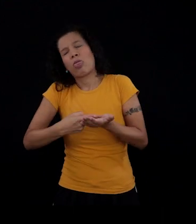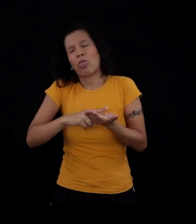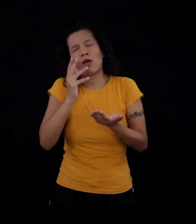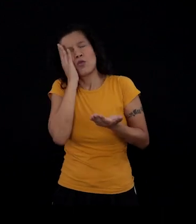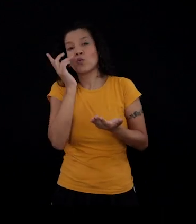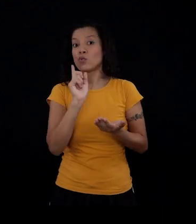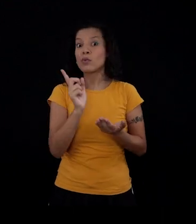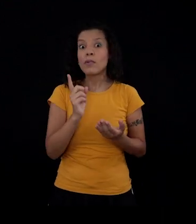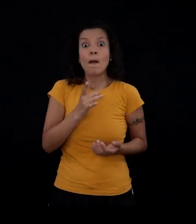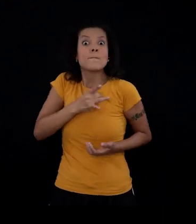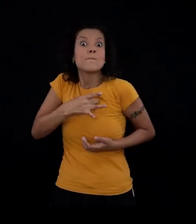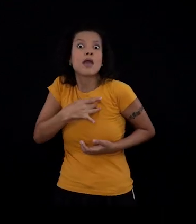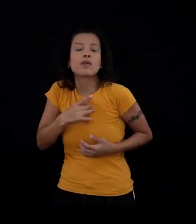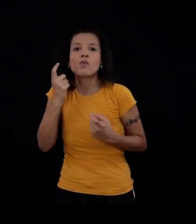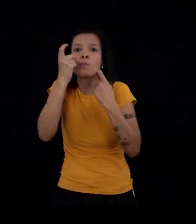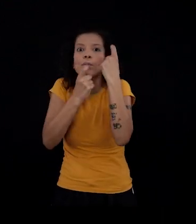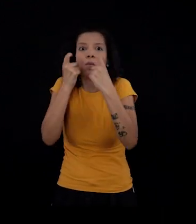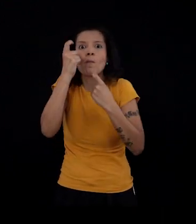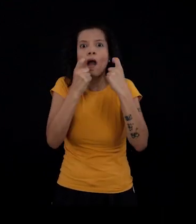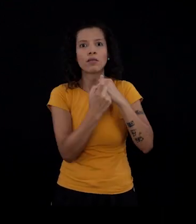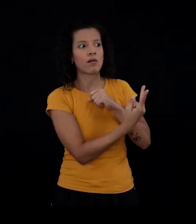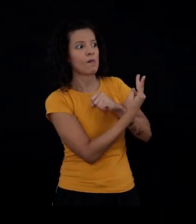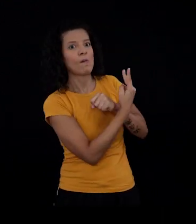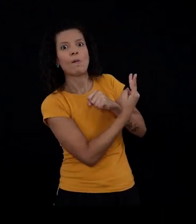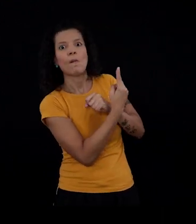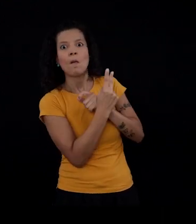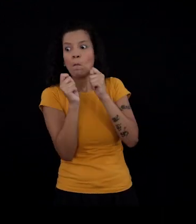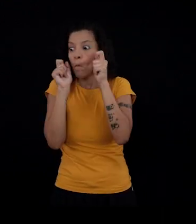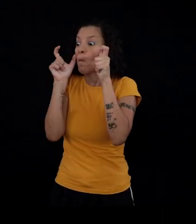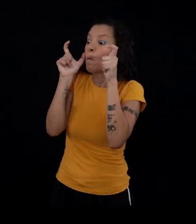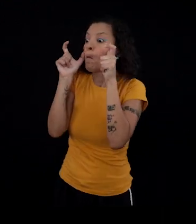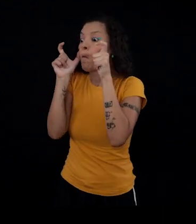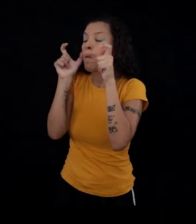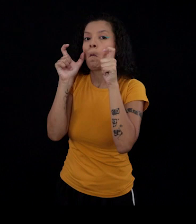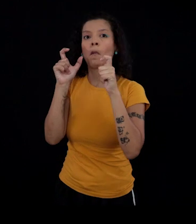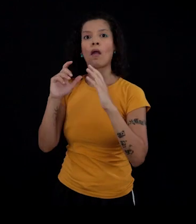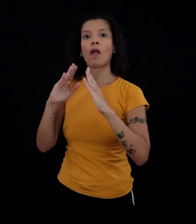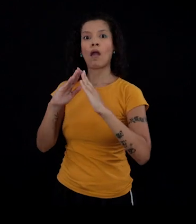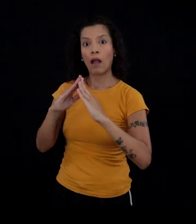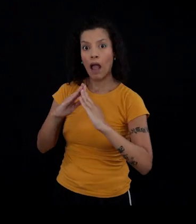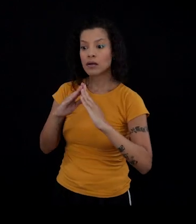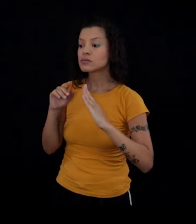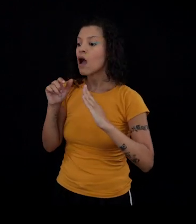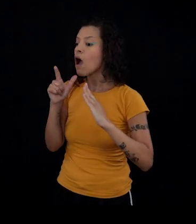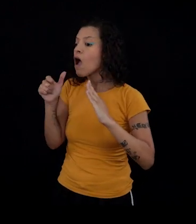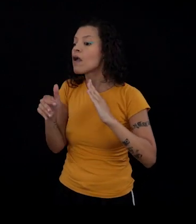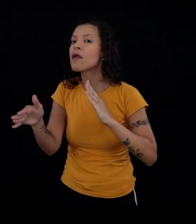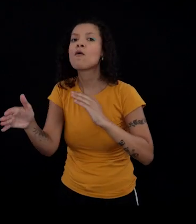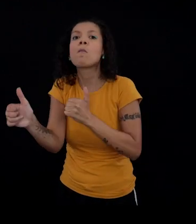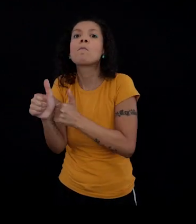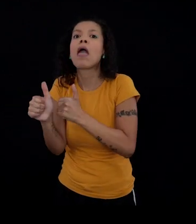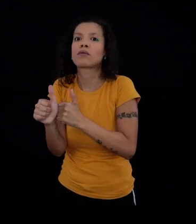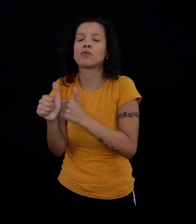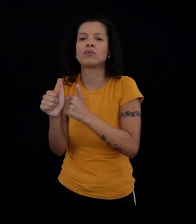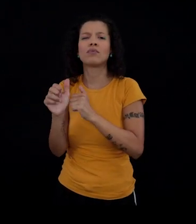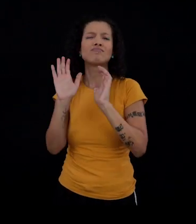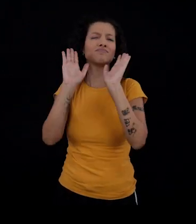Ela não dormia a noite toda me vigiando, porque era próxima a nossa casa do rio. Mas não acontecia nada, não era nada,